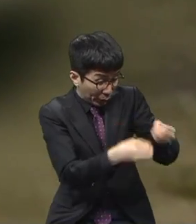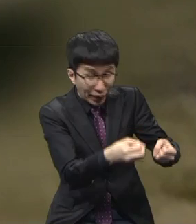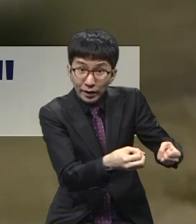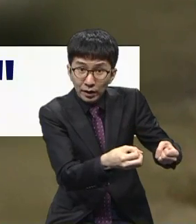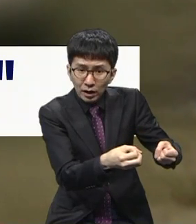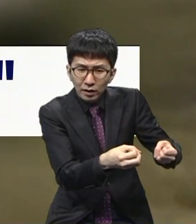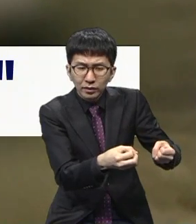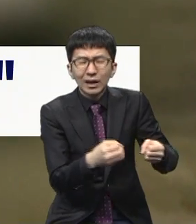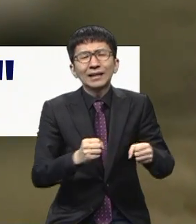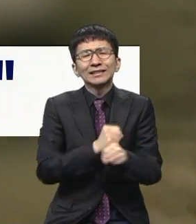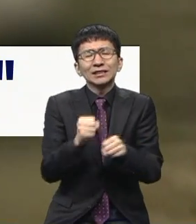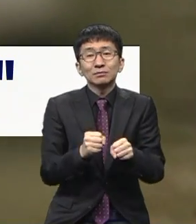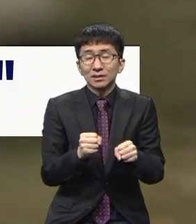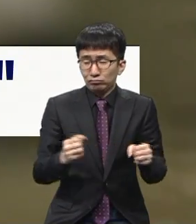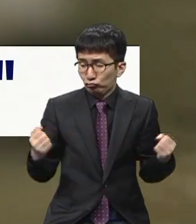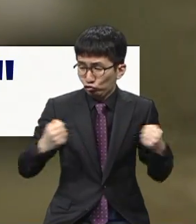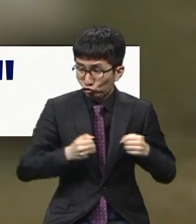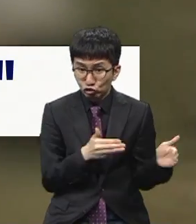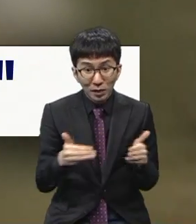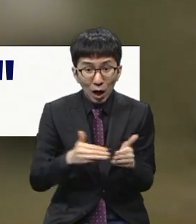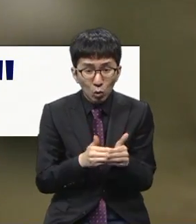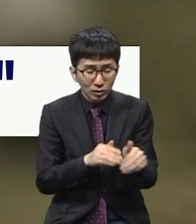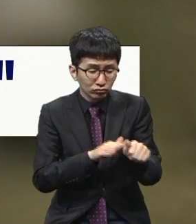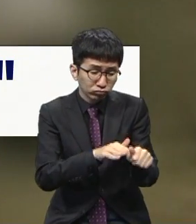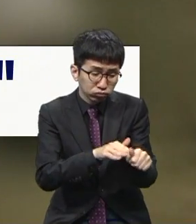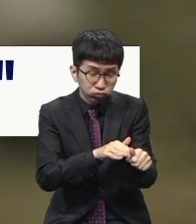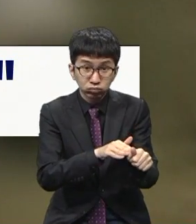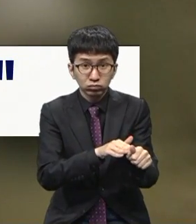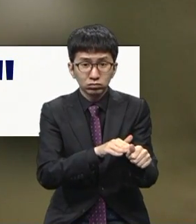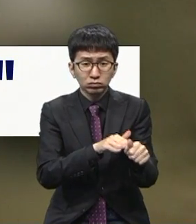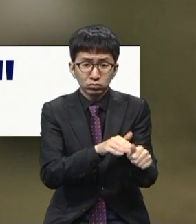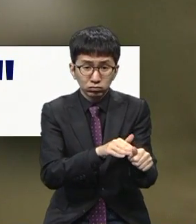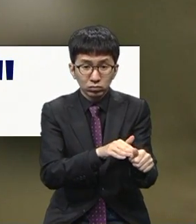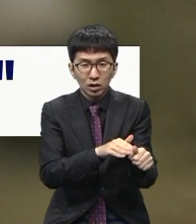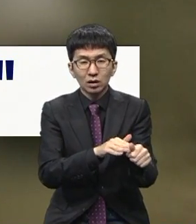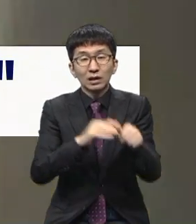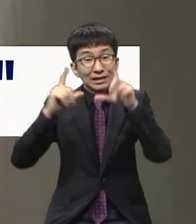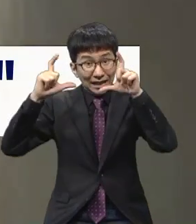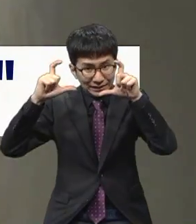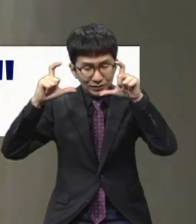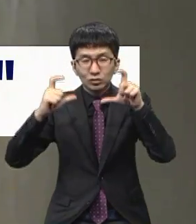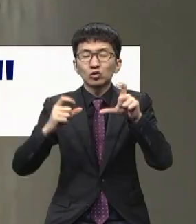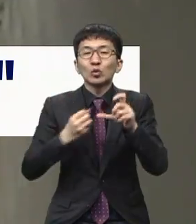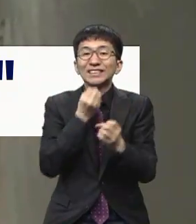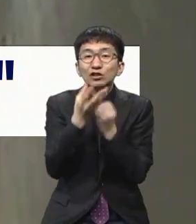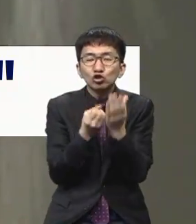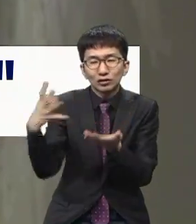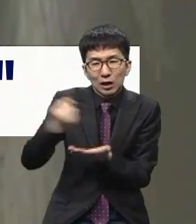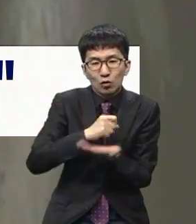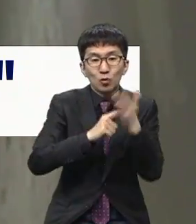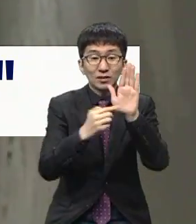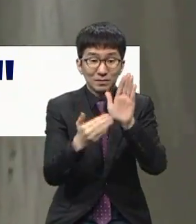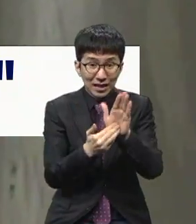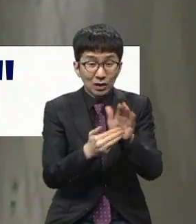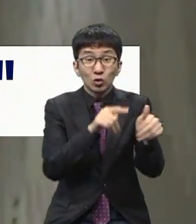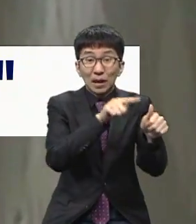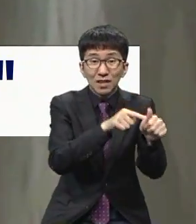의혹에 대해서는 짐을 챙기며 손 씨를 흔들어 깨우는 모습을 찍었다는 목격자 진술을 제시했습니다. 손 씨가 평소 물을 무서워했다는 주장에